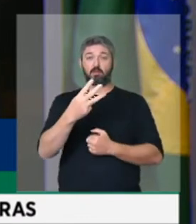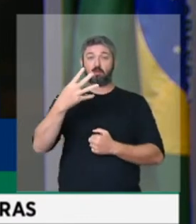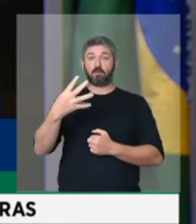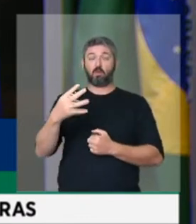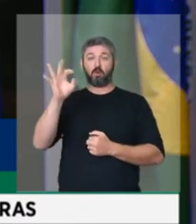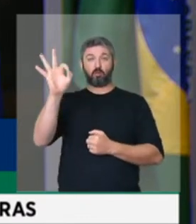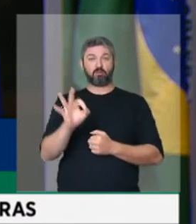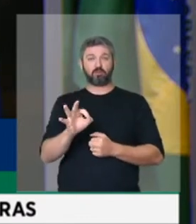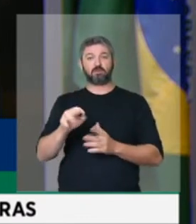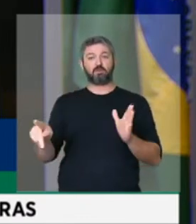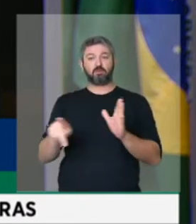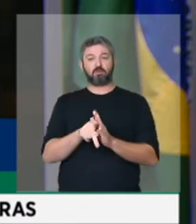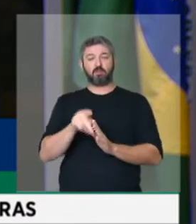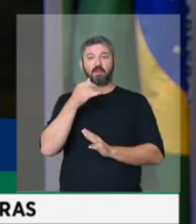PATROCINADO, REPITO, PELO PT, A ELETROBRAS FOI PERDENDO